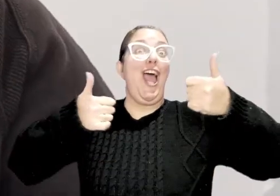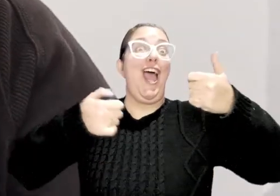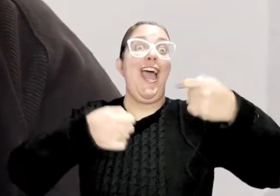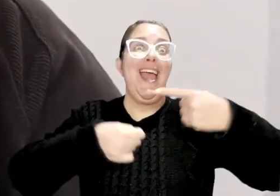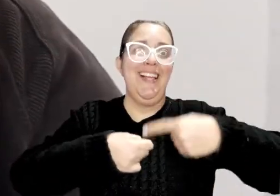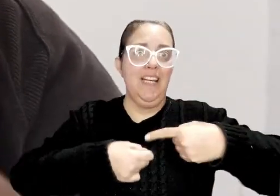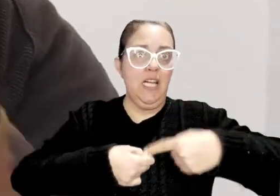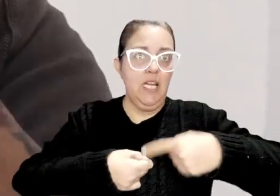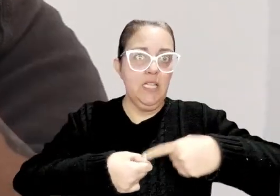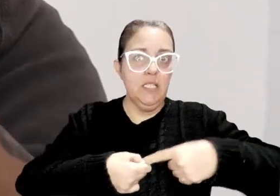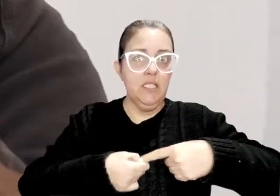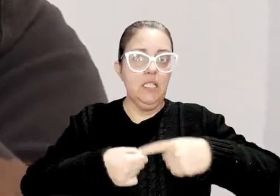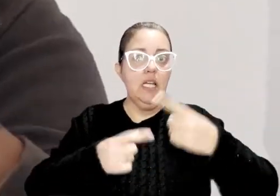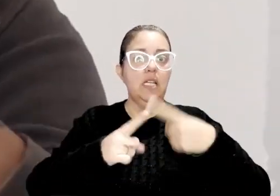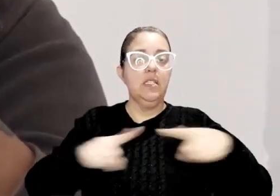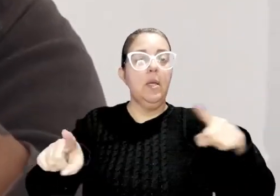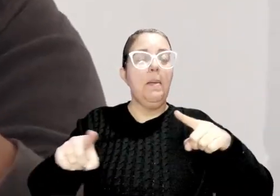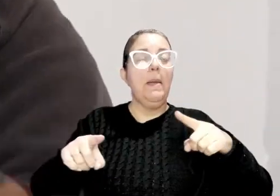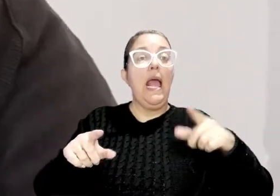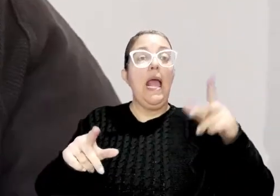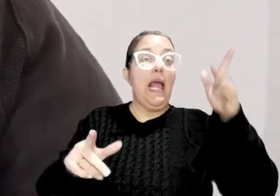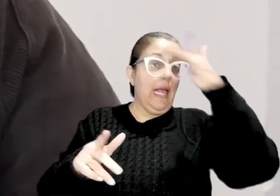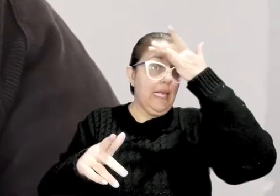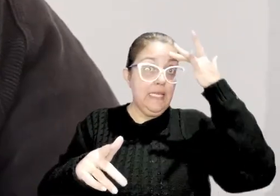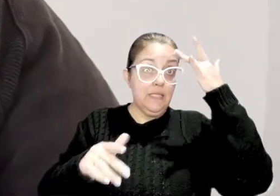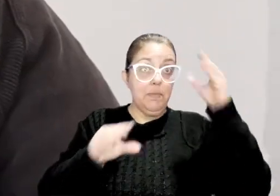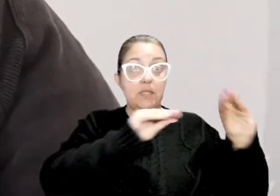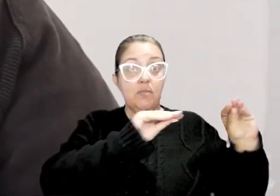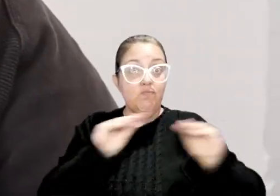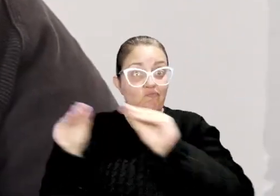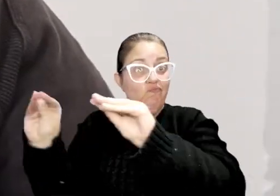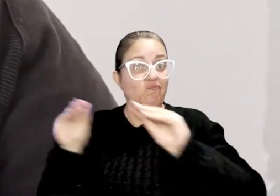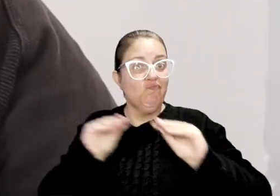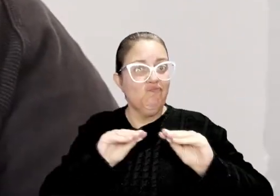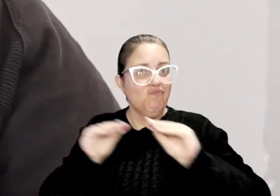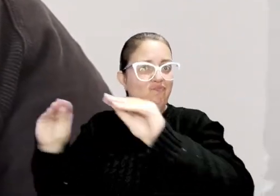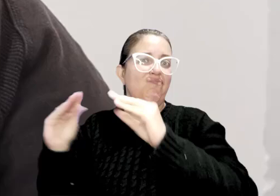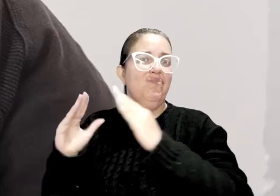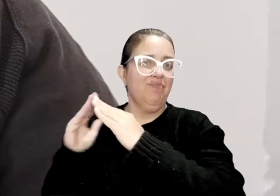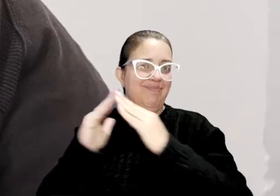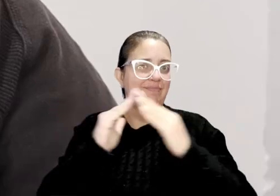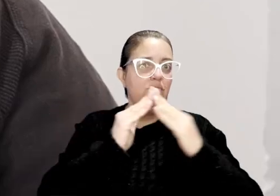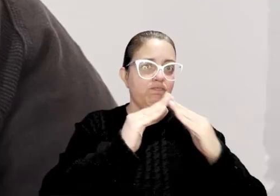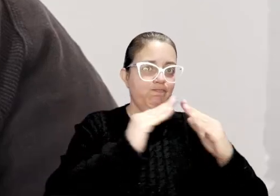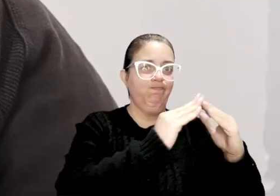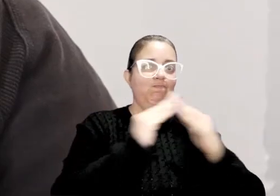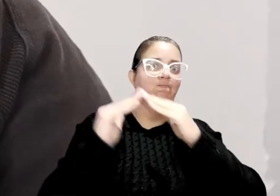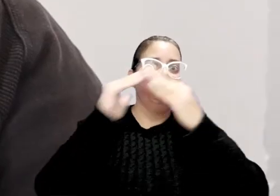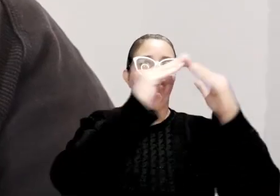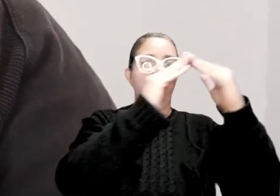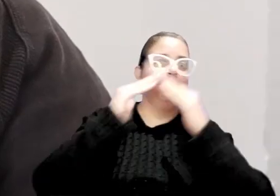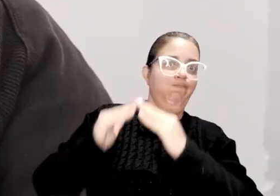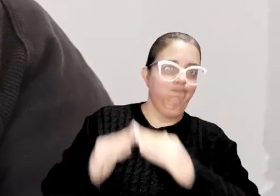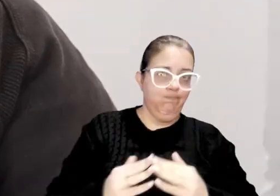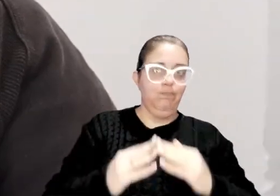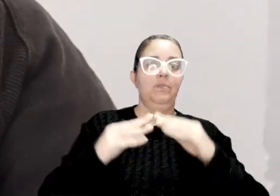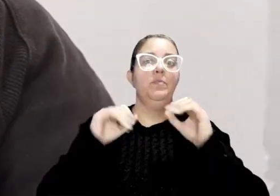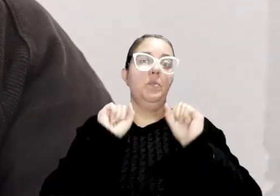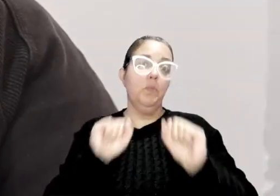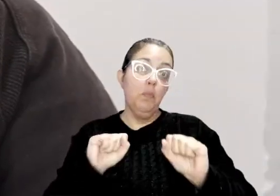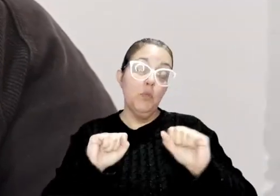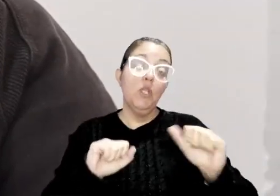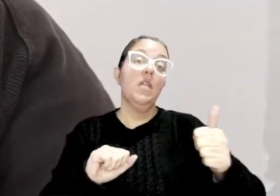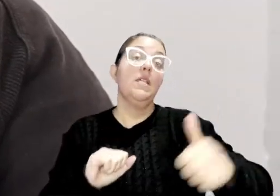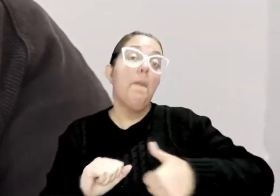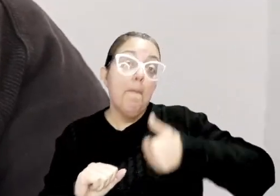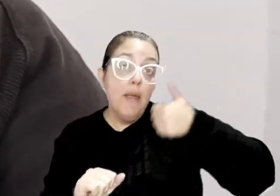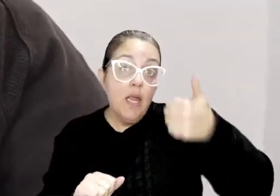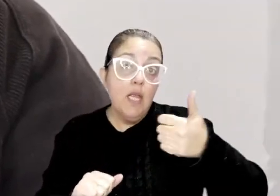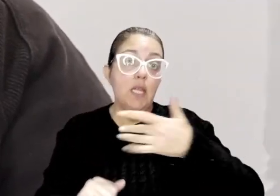o repasse dos royalties né e muita poderia ter melhorias assim com relação à saúde não tem não